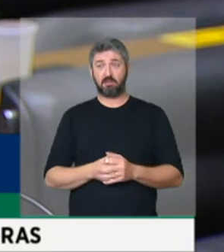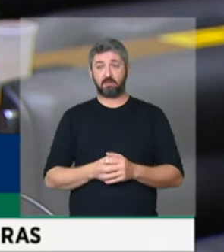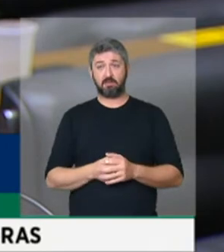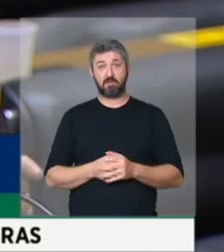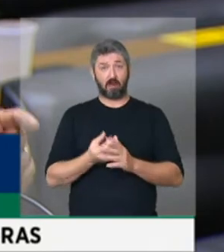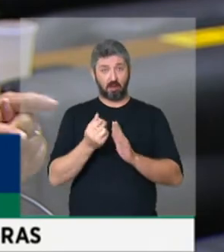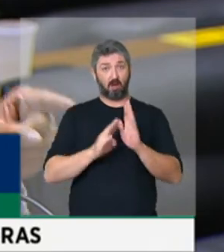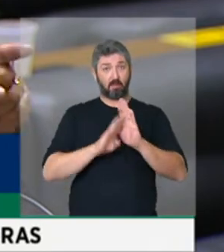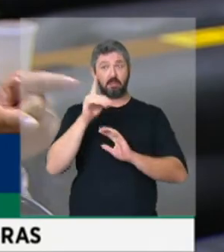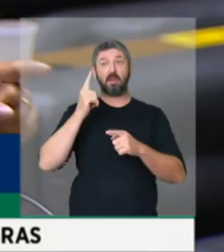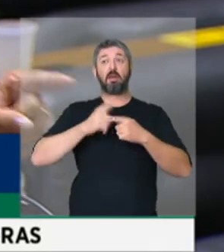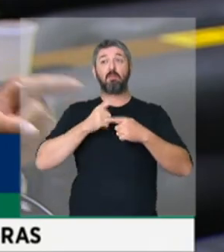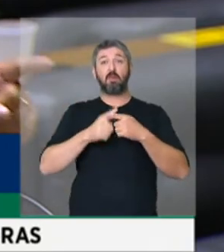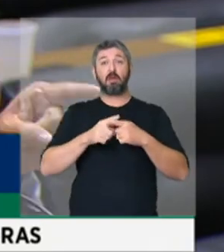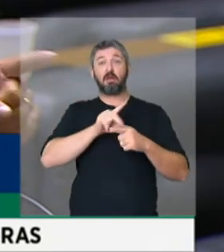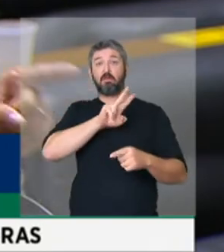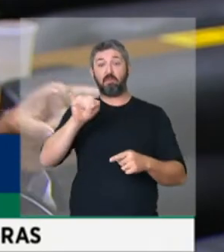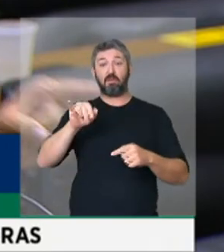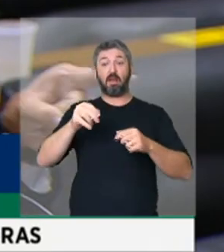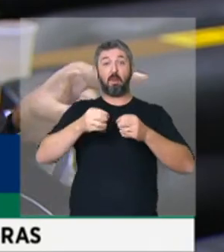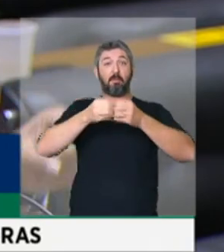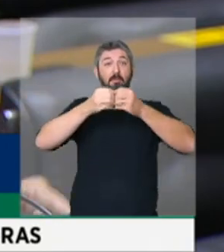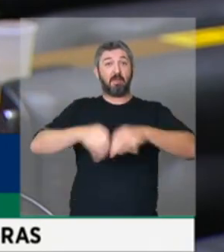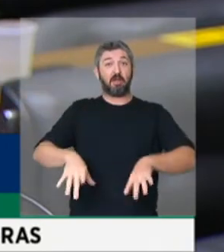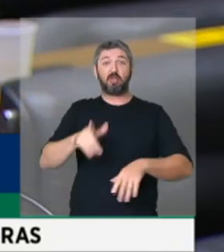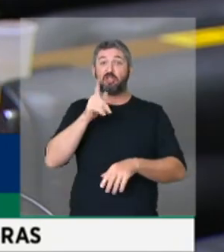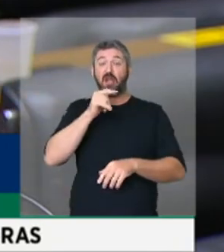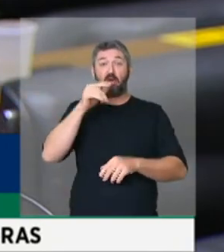VERDADE. VAI AUMENTAR PORQUE NÓS VAMOS ENTRAR NUMA CRISE HÍDRICA MUITO GRANDE NO BRASIL COM A FALTA E ESCASSEZ